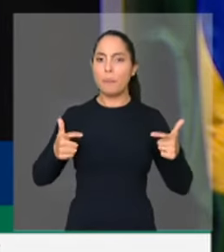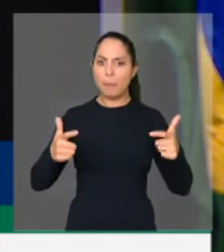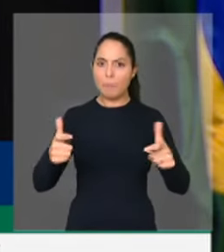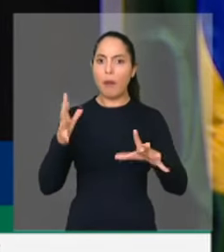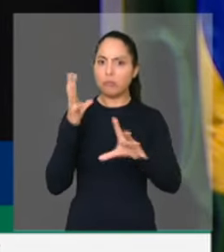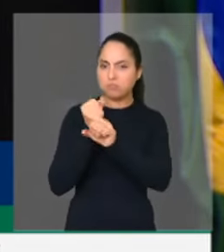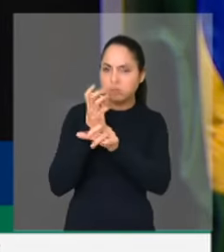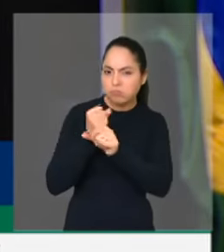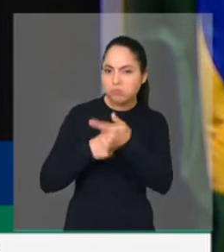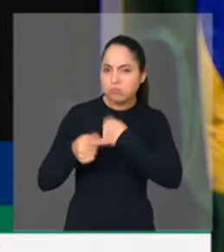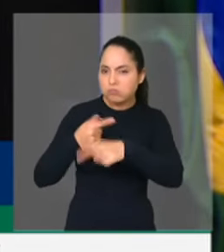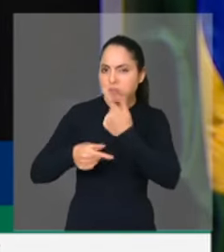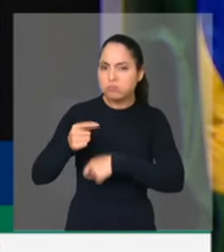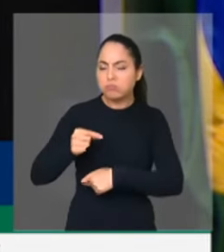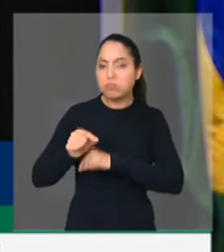FLEXIBILIZOU.... PARA TODOS OS ENTES FEDERATIVOS.... A